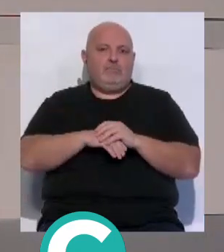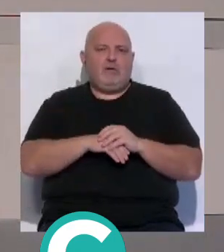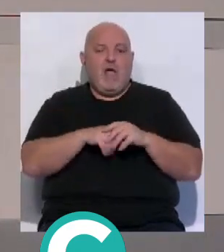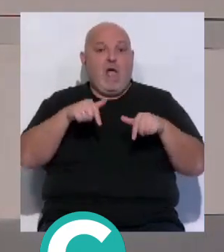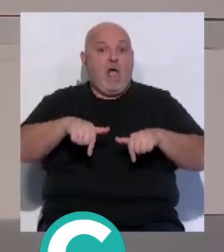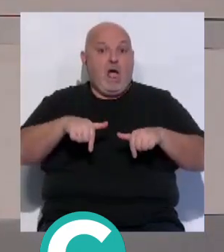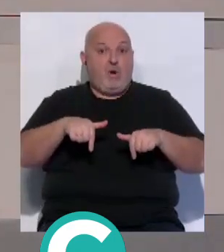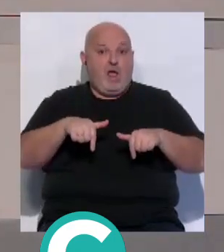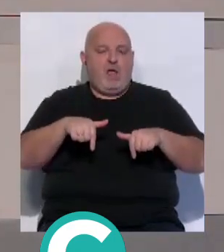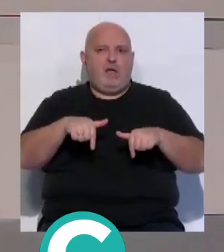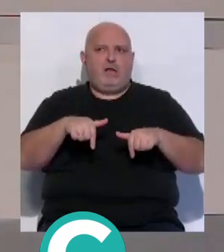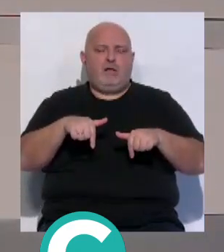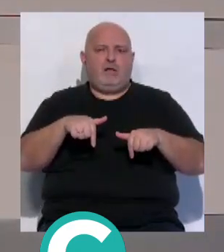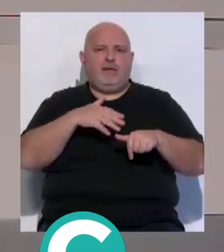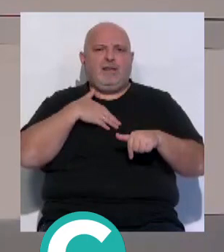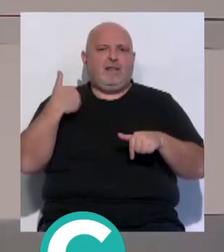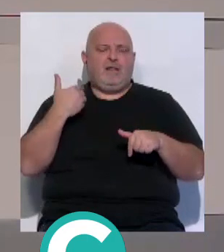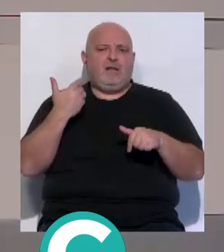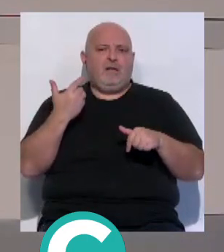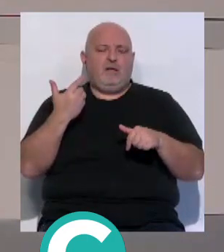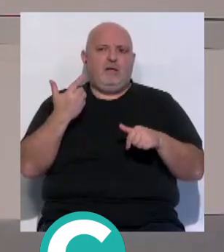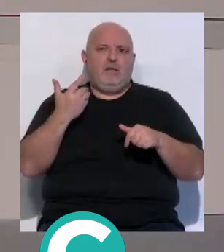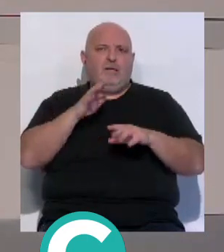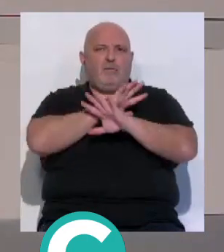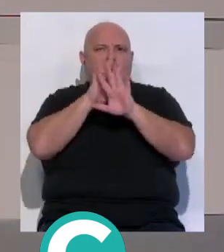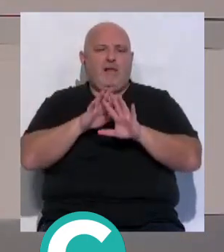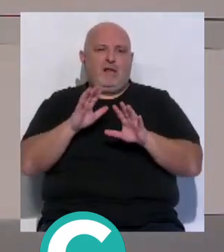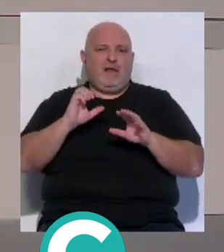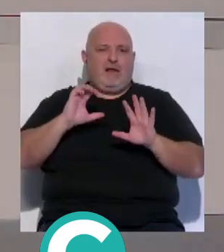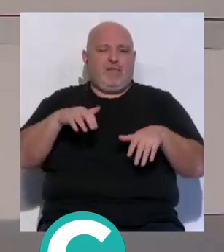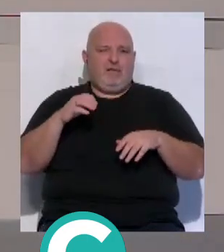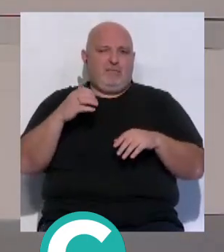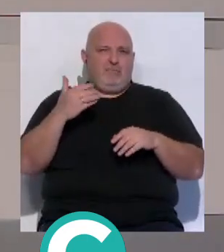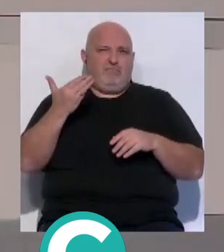resulta que quieren poner ahora la dignidad del club que se están perdiendo los valores del Club